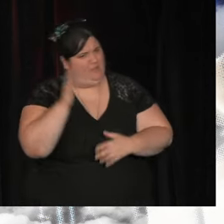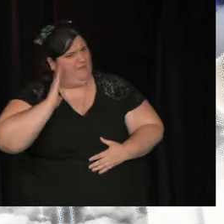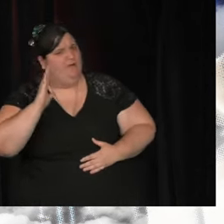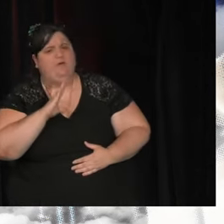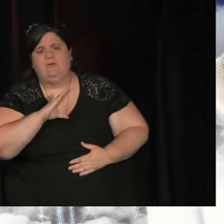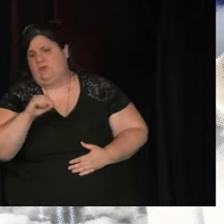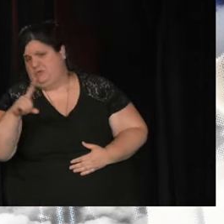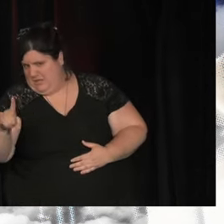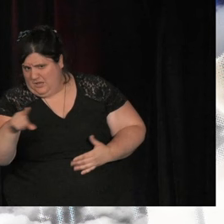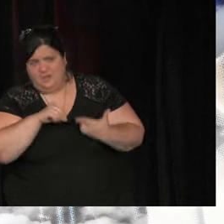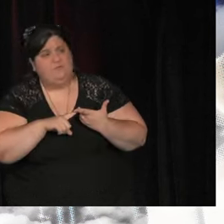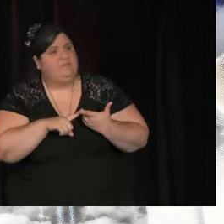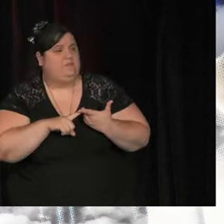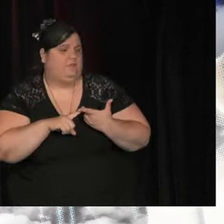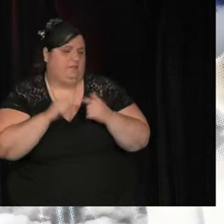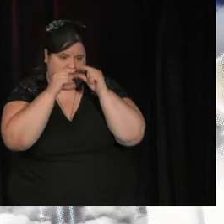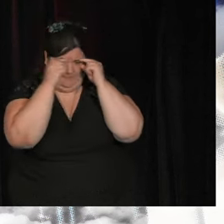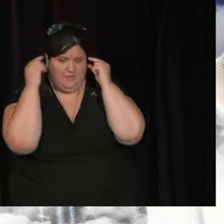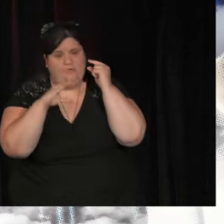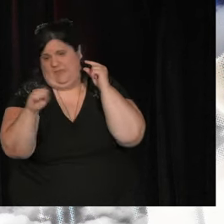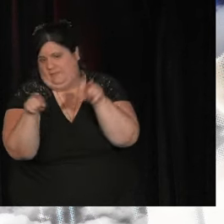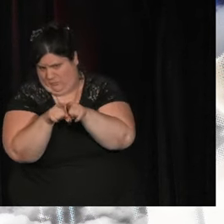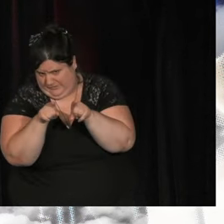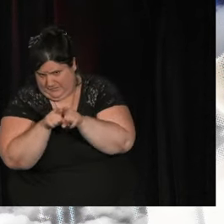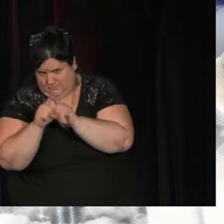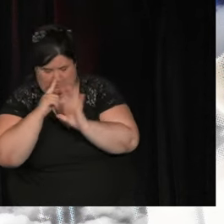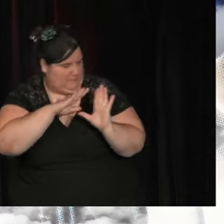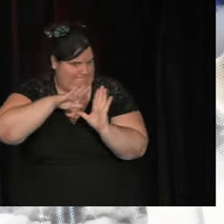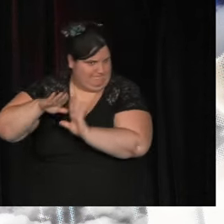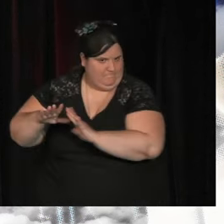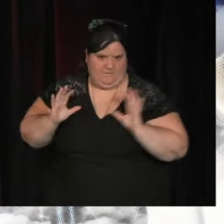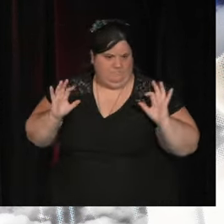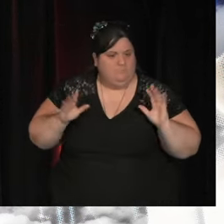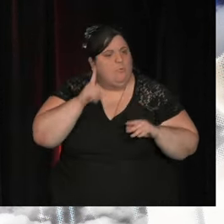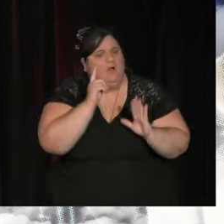c'est aussi un peu le cas dans CS. Pourquoi ? Parce qu'il y a des héros qui ne sont pas forcément designés pour tuer.